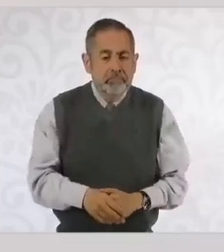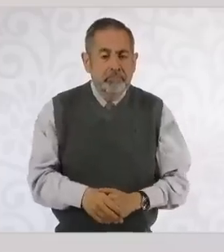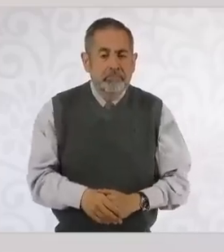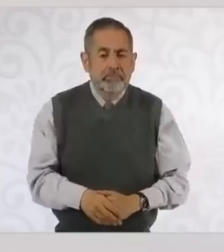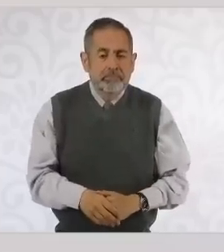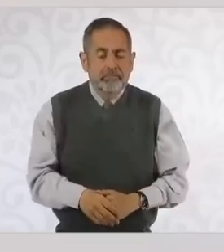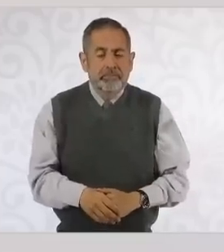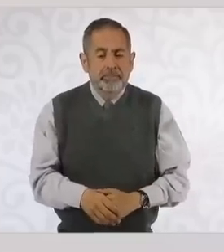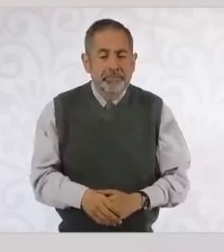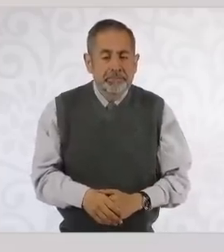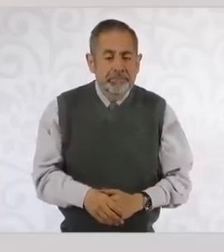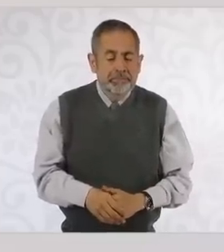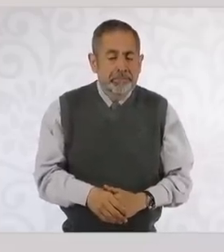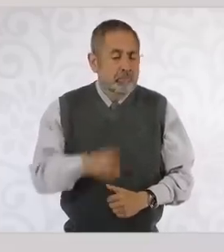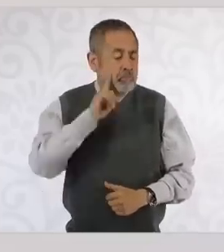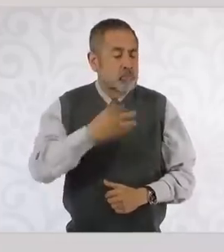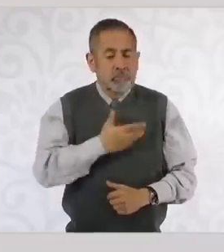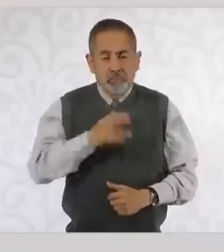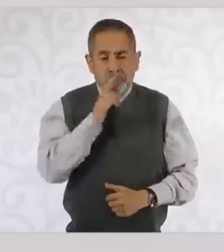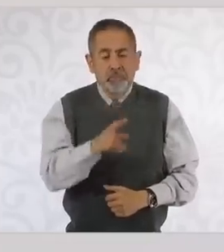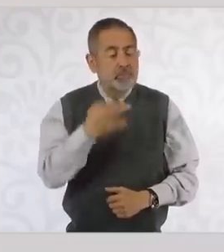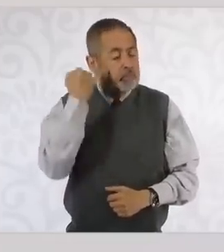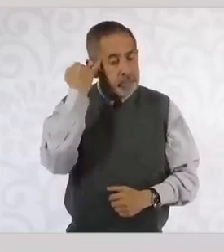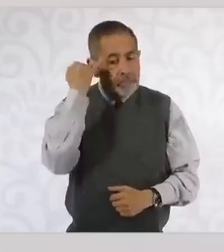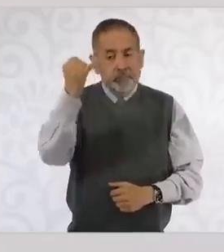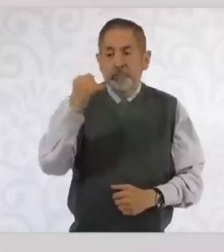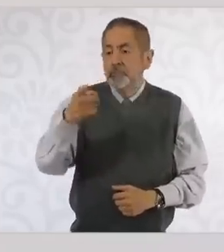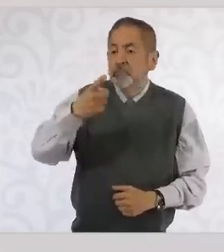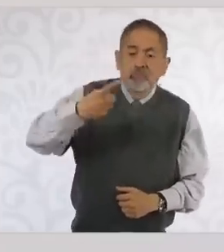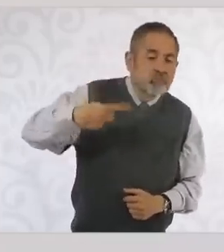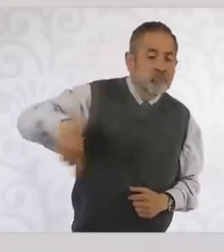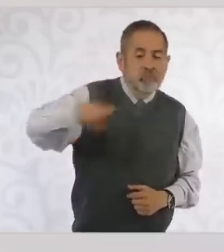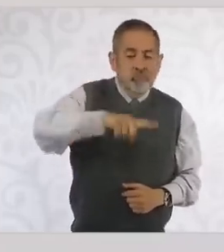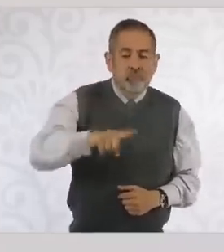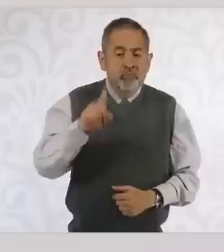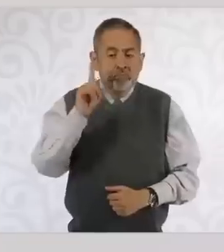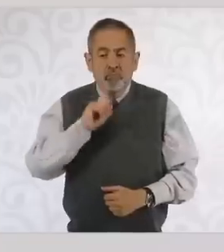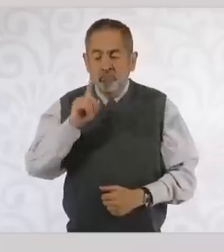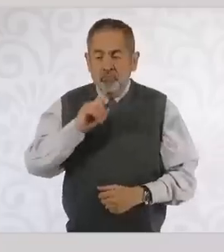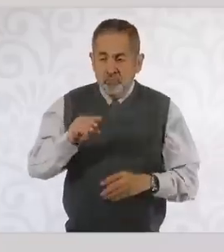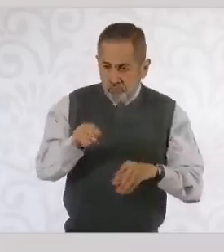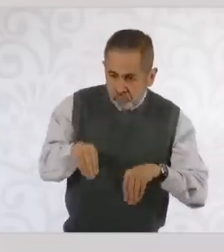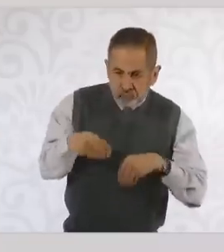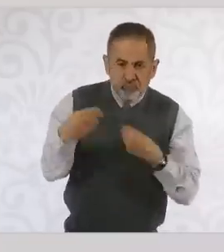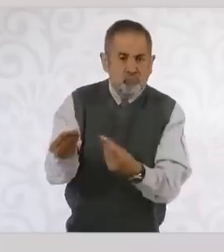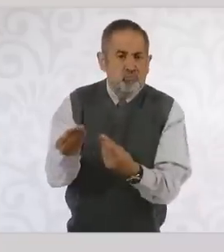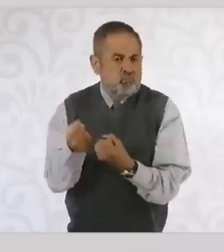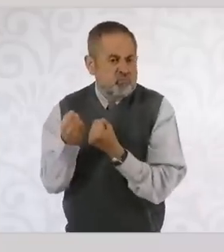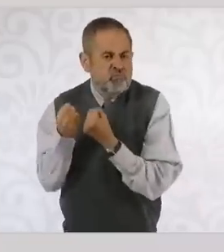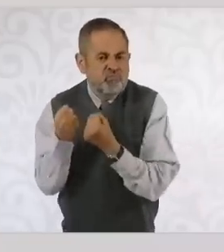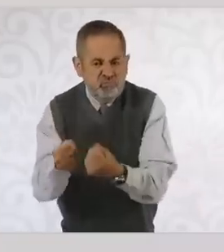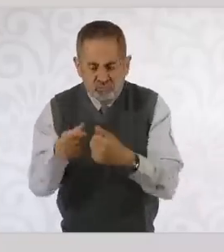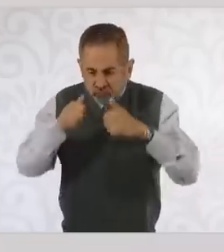este fortalecimiento de de las instituciones y de la atención a las mujeres y la perspectiva